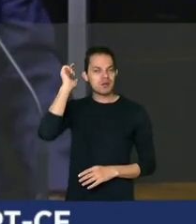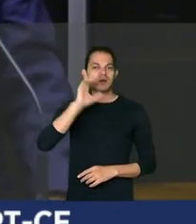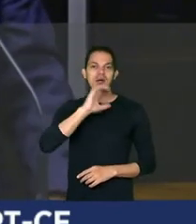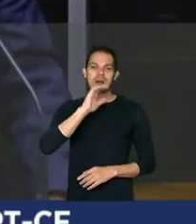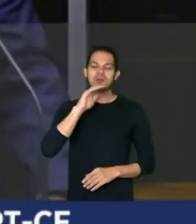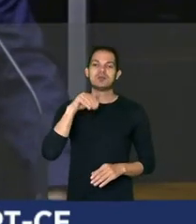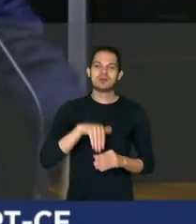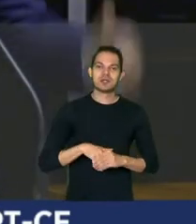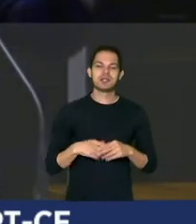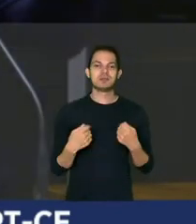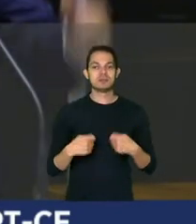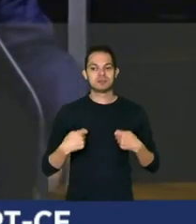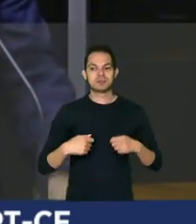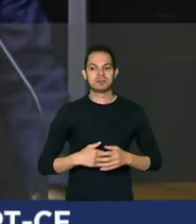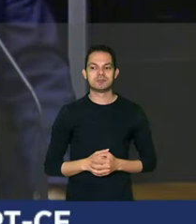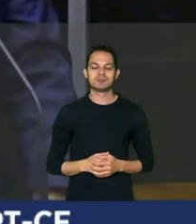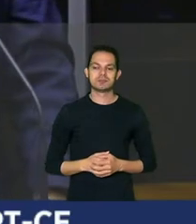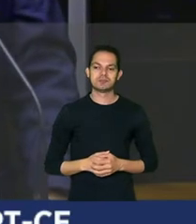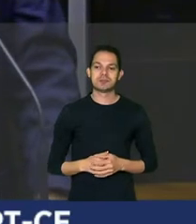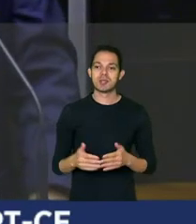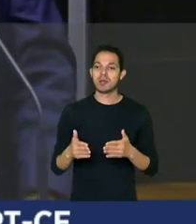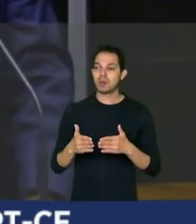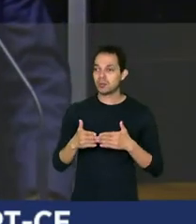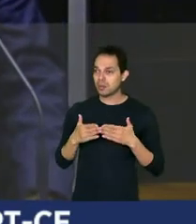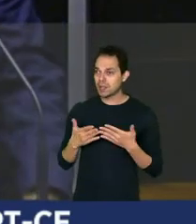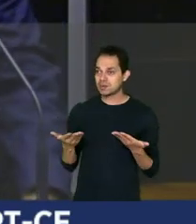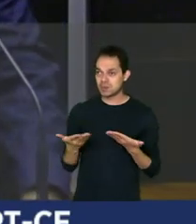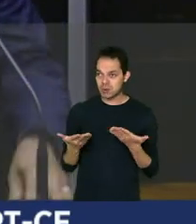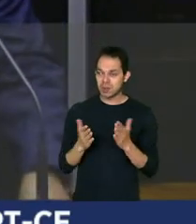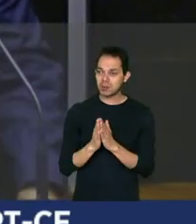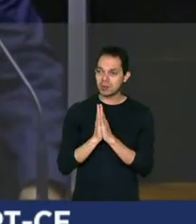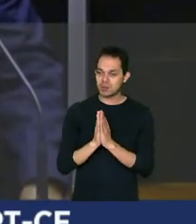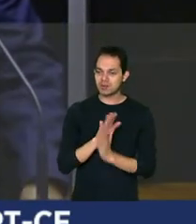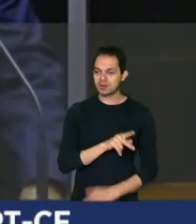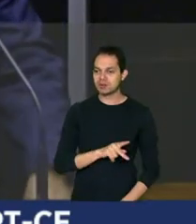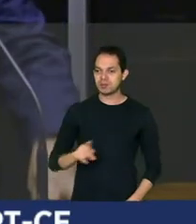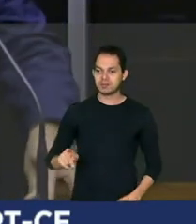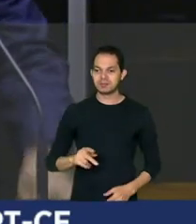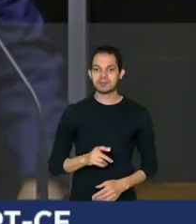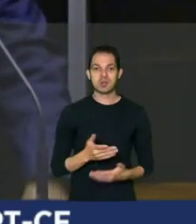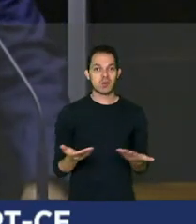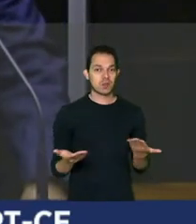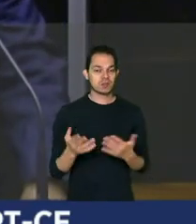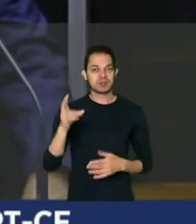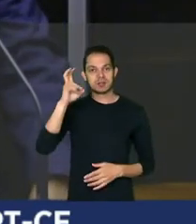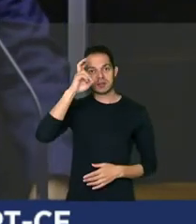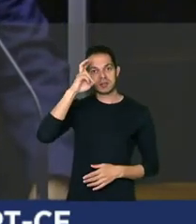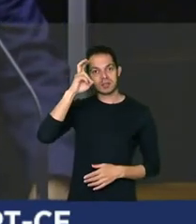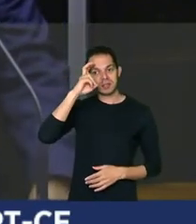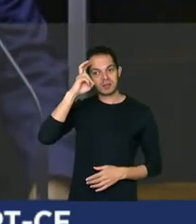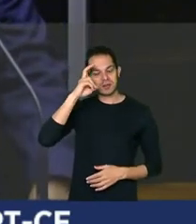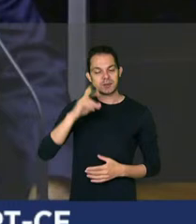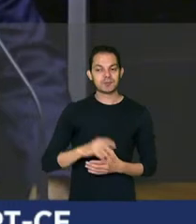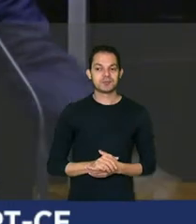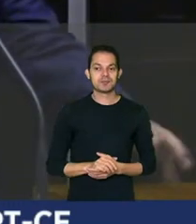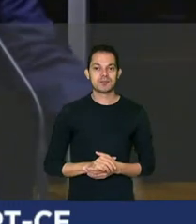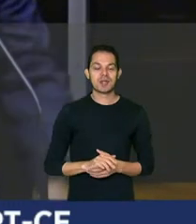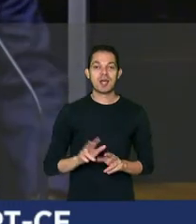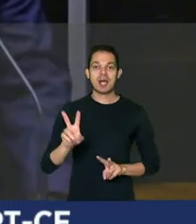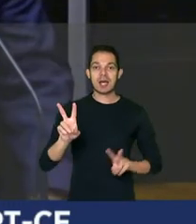LEI PAULO GUSTAVO PRECISA SER EMERGENCIALMENTE APROVADO. É UM APELO QUE FAÇO NESSE MOMENTO, SENHOR PRESIDENTE, NESTA QUINTA-FEIRA, DIRETAMENTE, ANTES DO